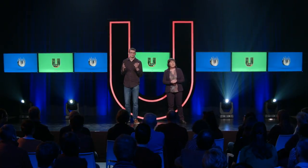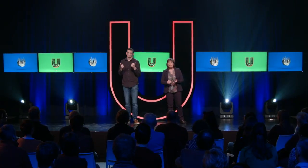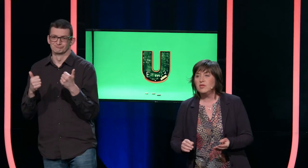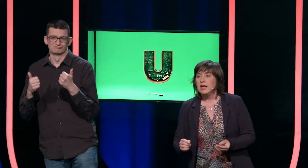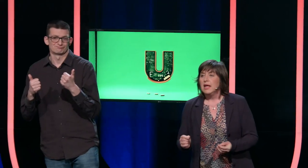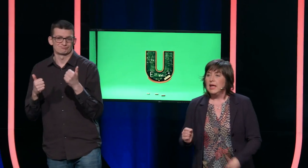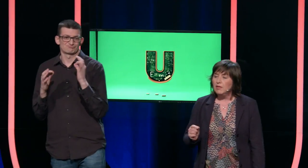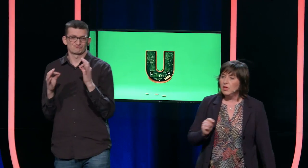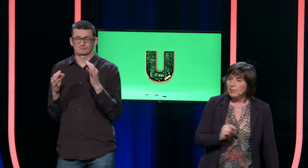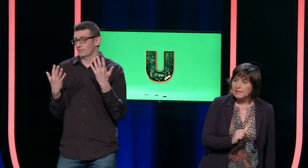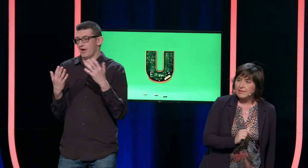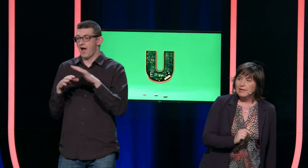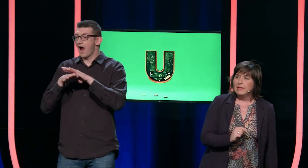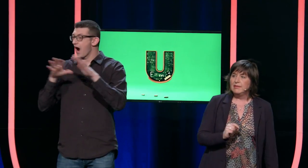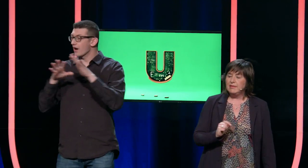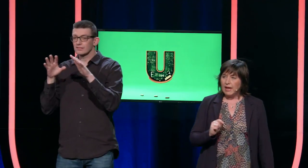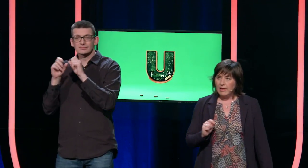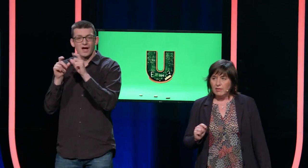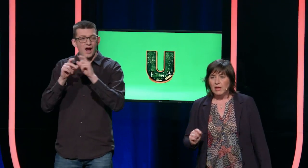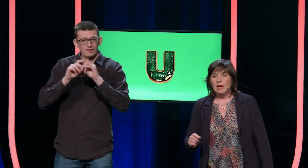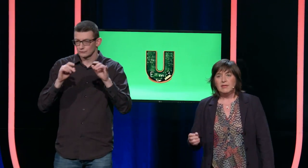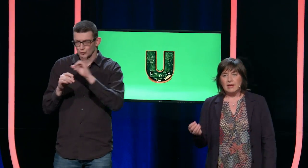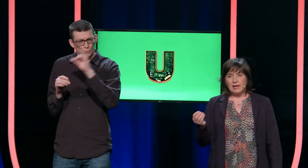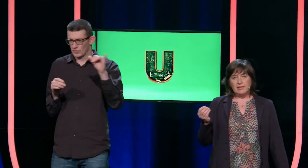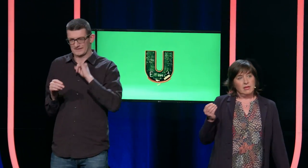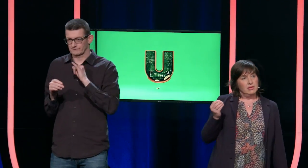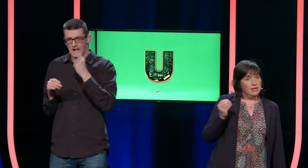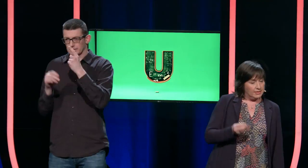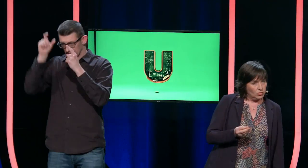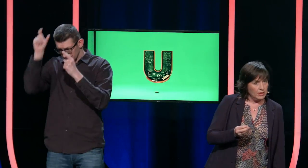Er zijn dus heel veel mensen die denken dat dat niet zo is,